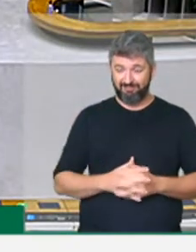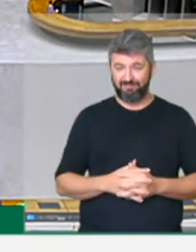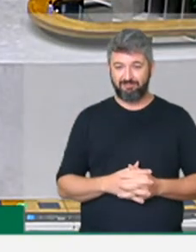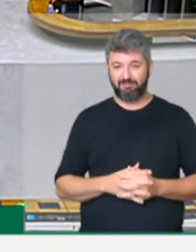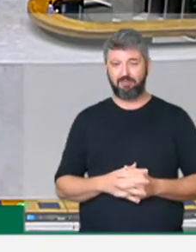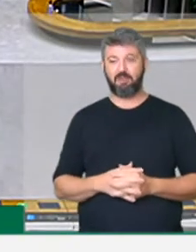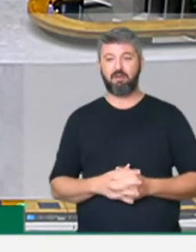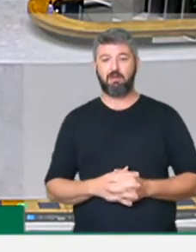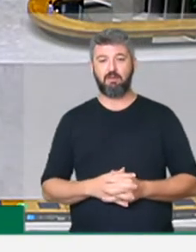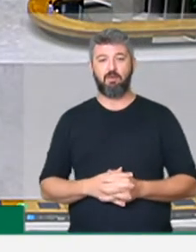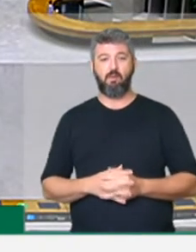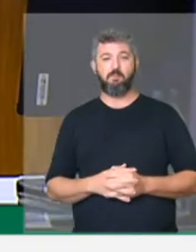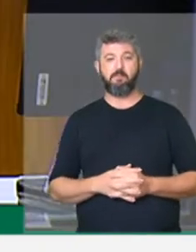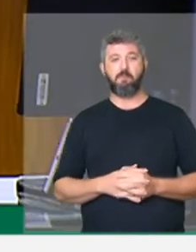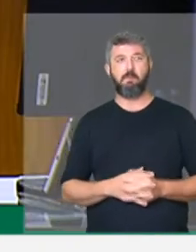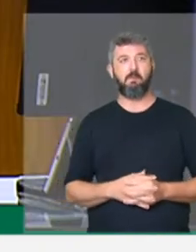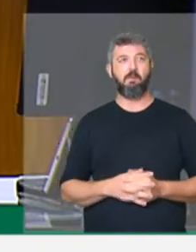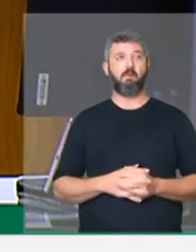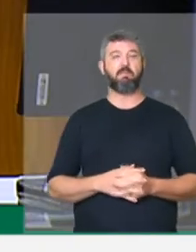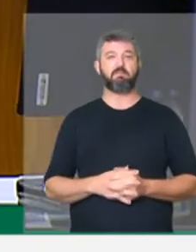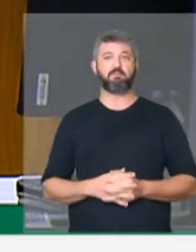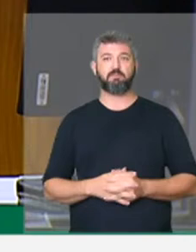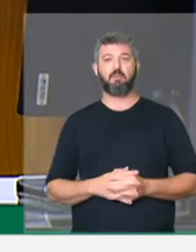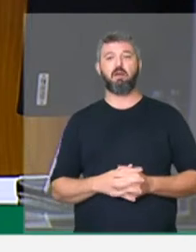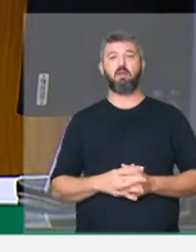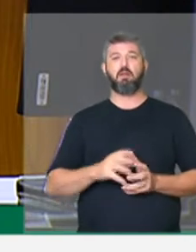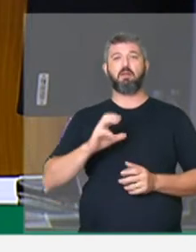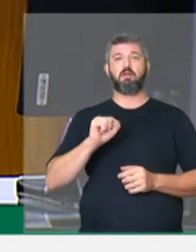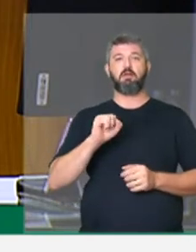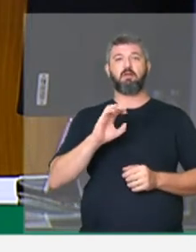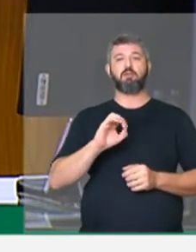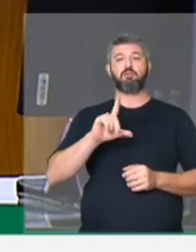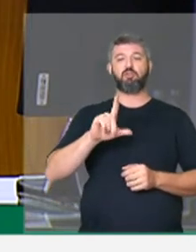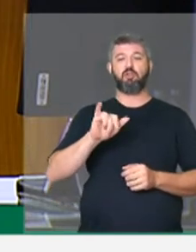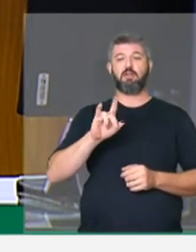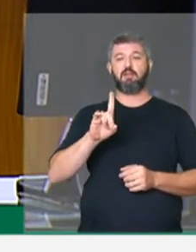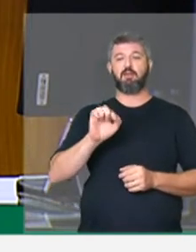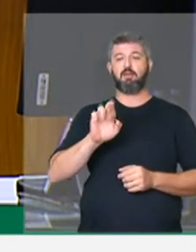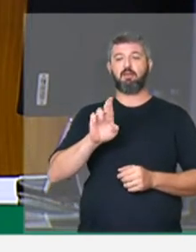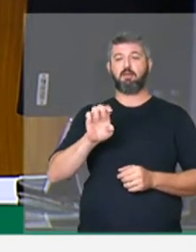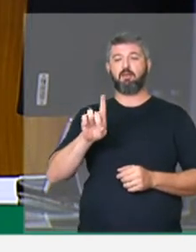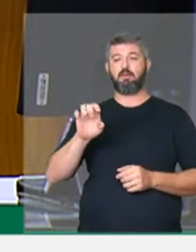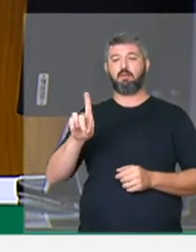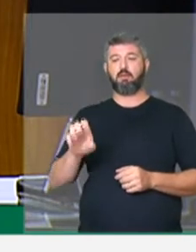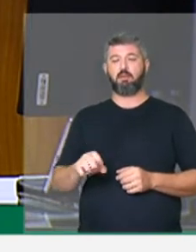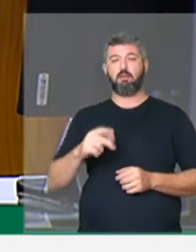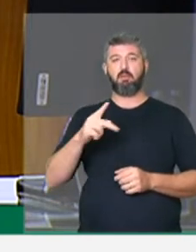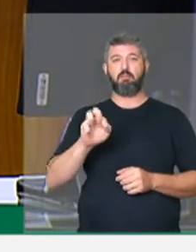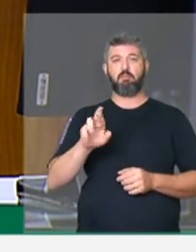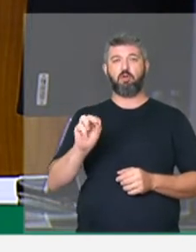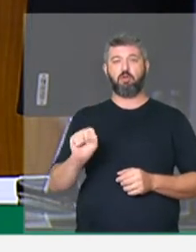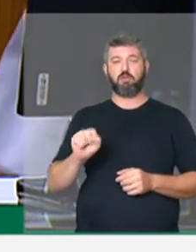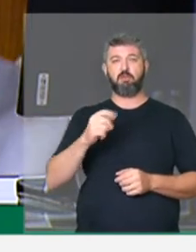PROS, PT, PSC? PODEMOS? PSOL. -- [DEPUTADA]: PRESIDENTE, PSOL É CONTRA E... E CHAMO A ATENÇÃO DE QUEM NOS ACOMPANHA NESSA SESSÃO DO ABSURDO... QUE É A